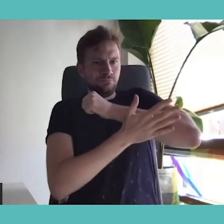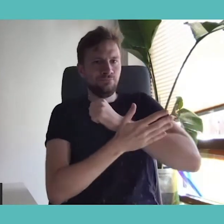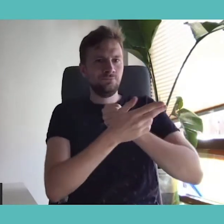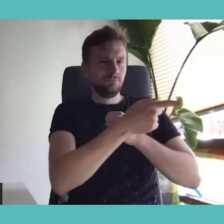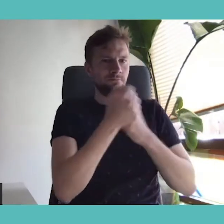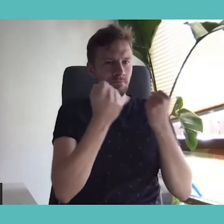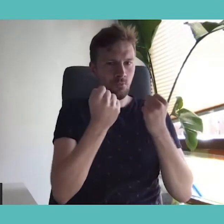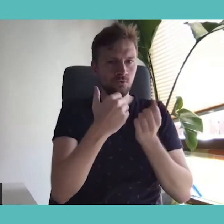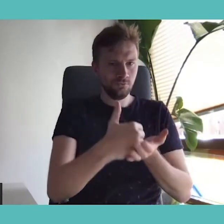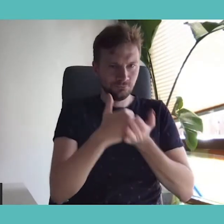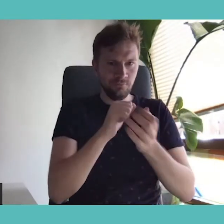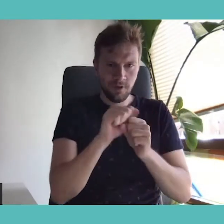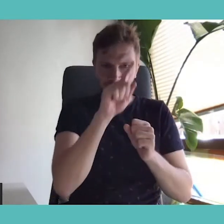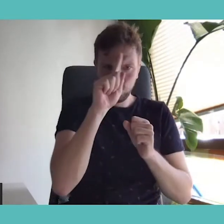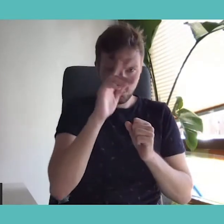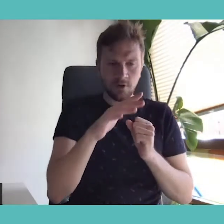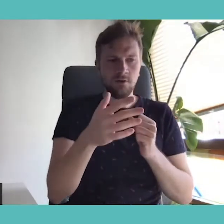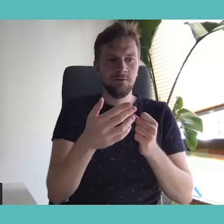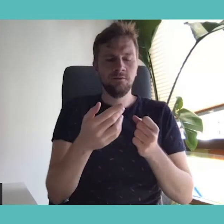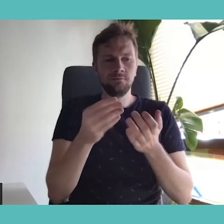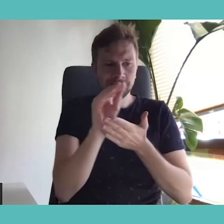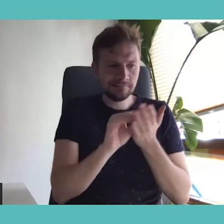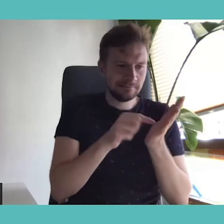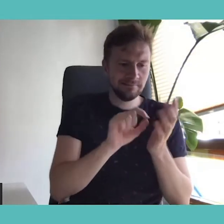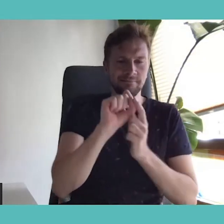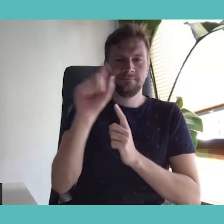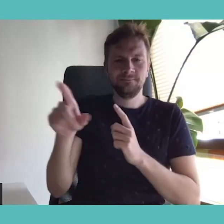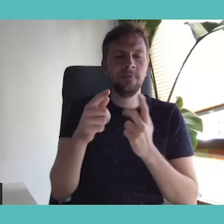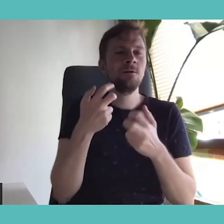Miałem wsparcie wielu osób. Pomogli w tworzeniu pism.